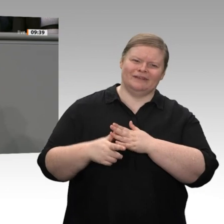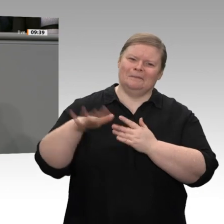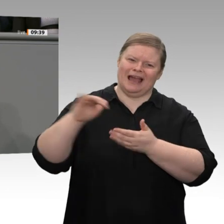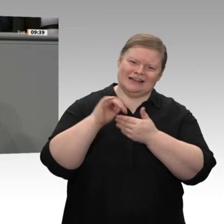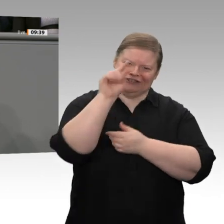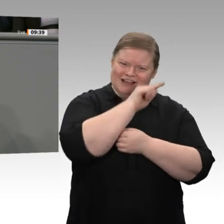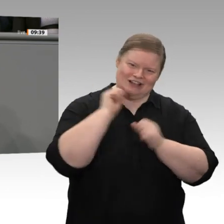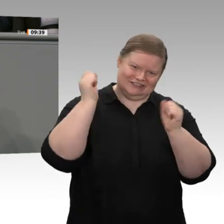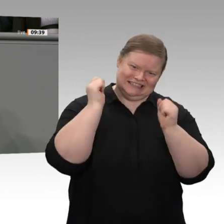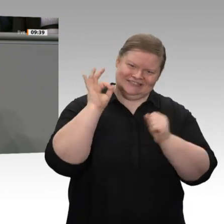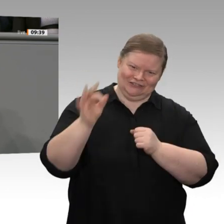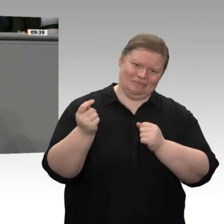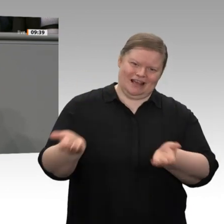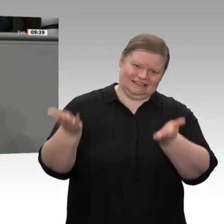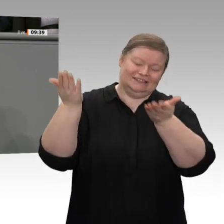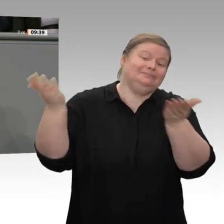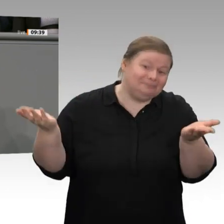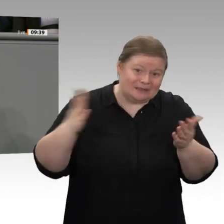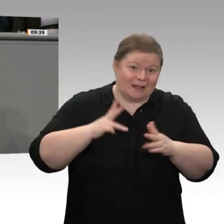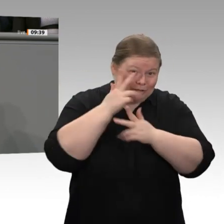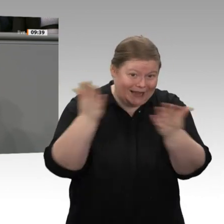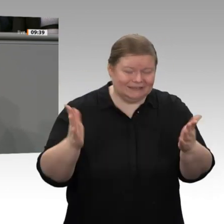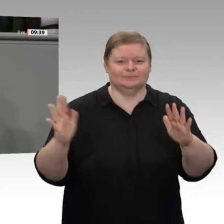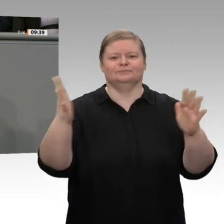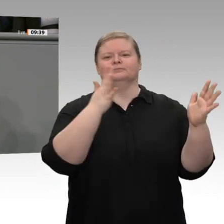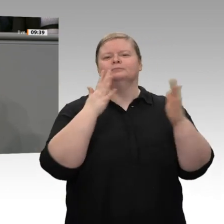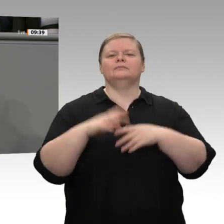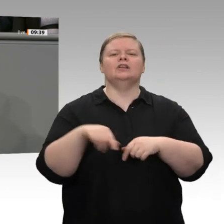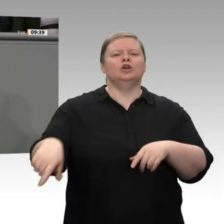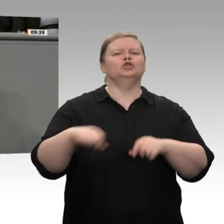investiert viel zu wenig. Gewerkschaften und Arbeitgeber fordern in bemerkenswerter